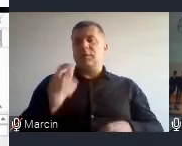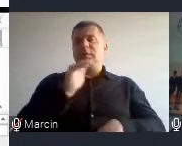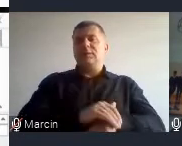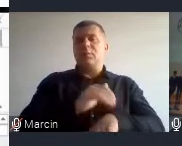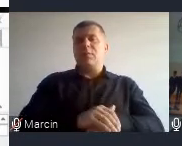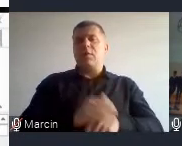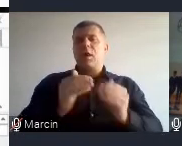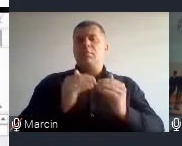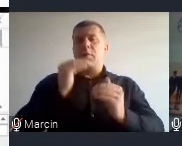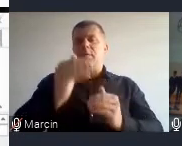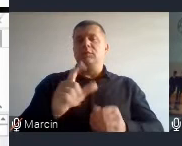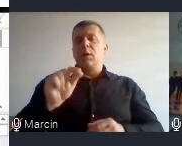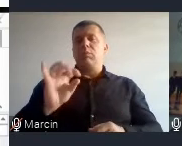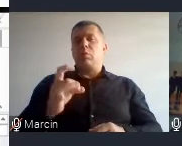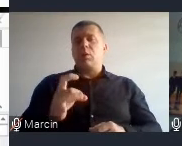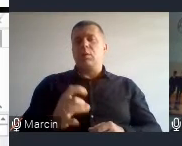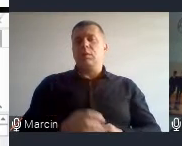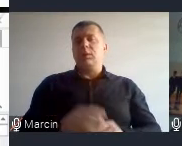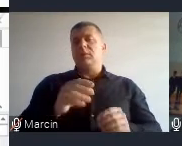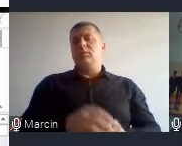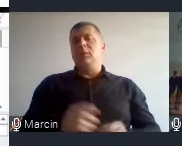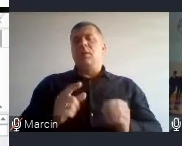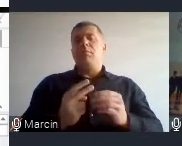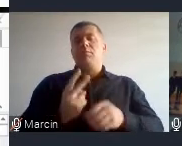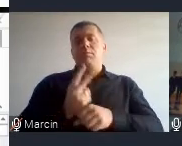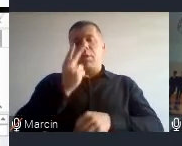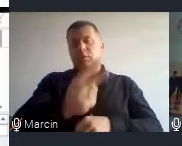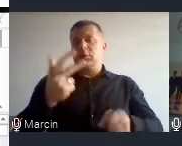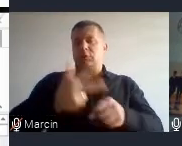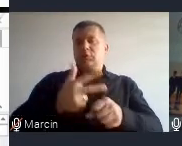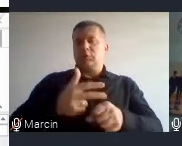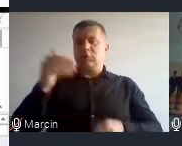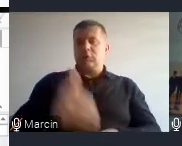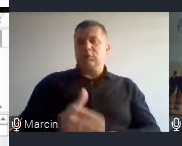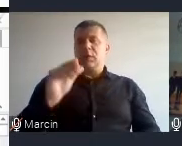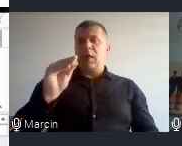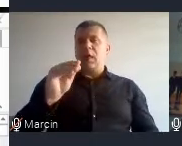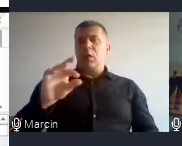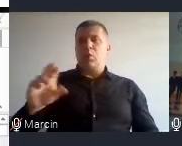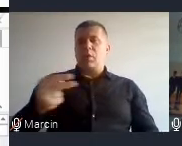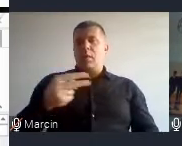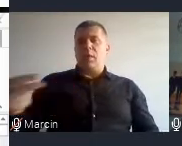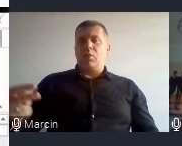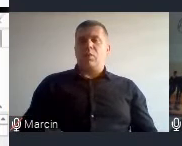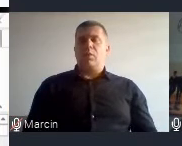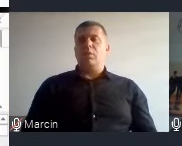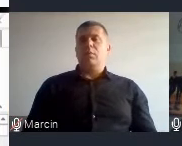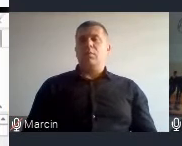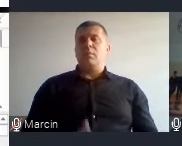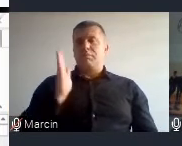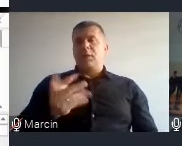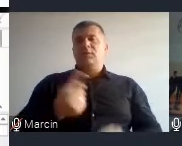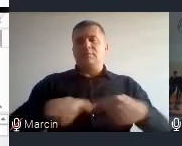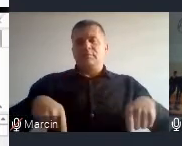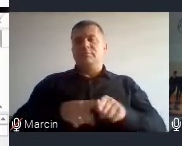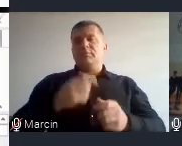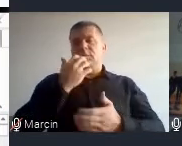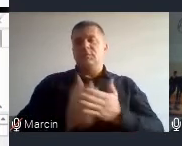będą stosować zamówienia powyżej progów PZP, zasadniczo powyżej 30 000 euro szacunkowej wartości zamówienia,